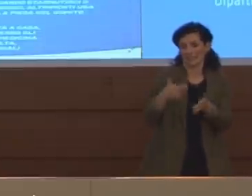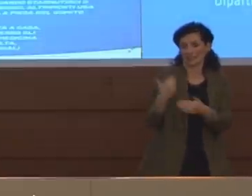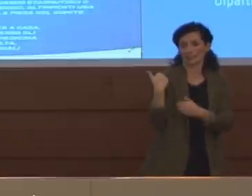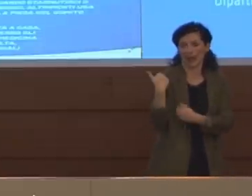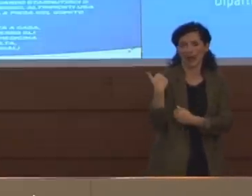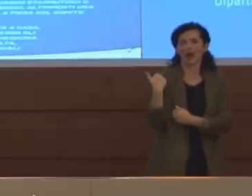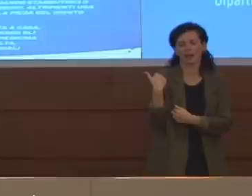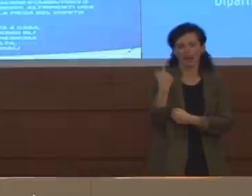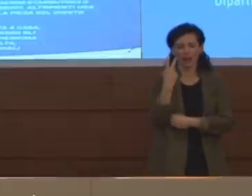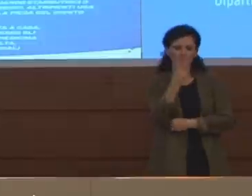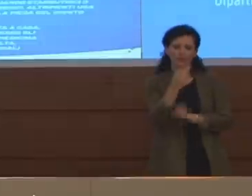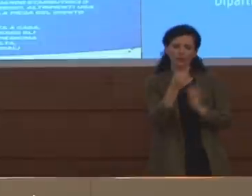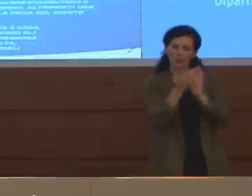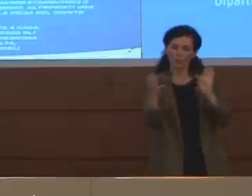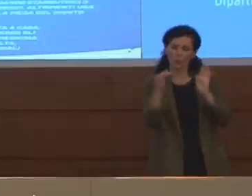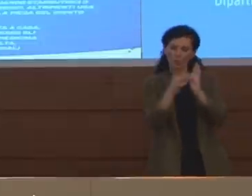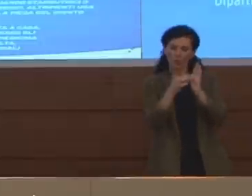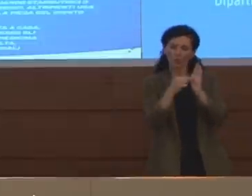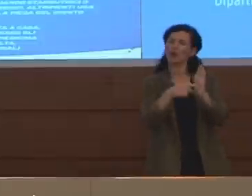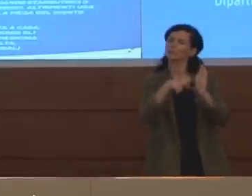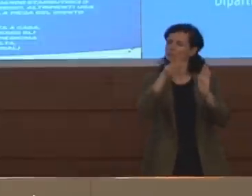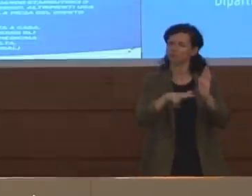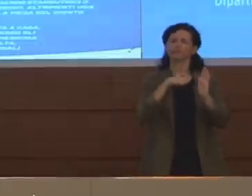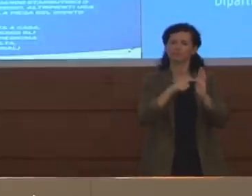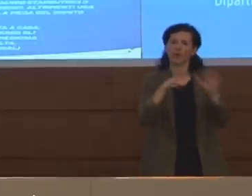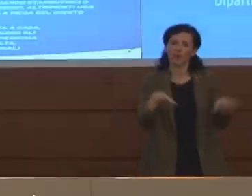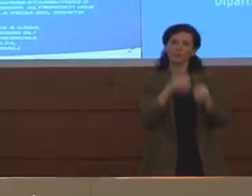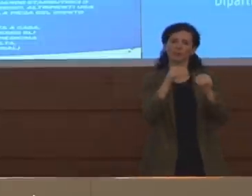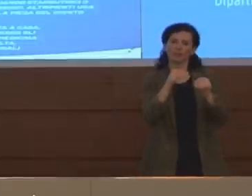consolidato. Tutto ciò ci rende consapevoli che il